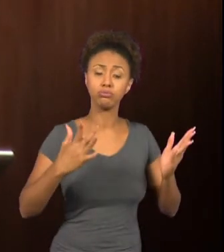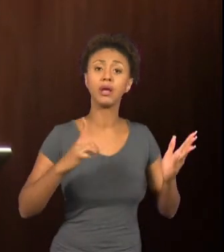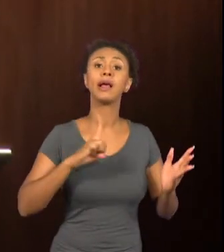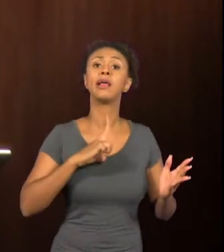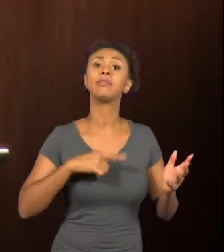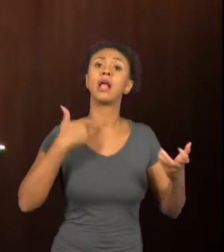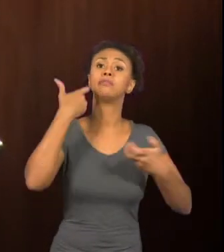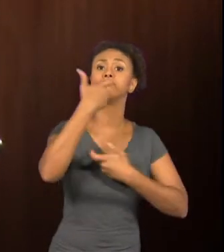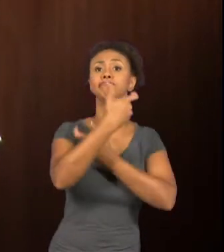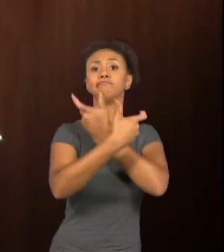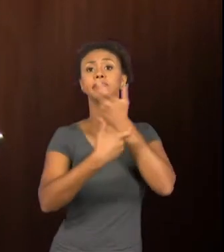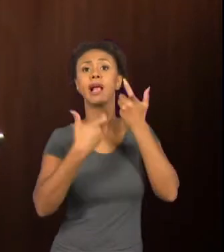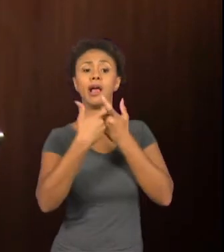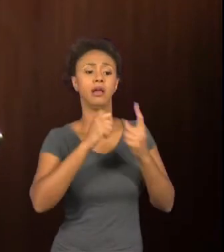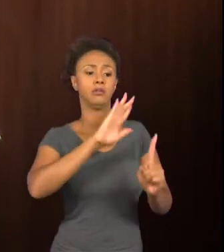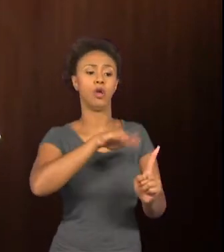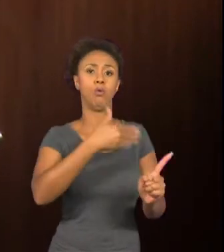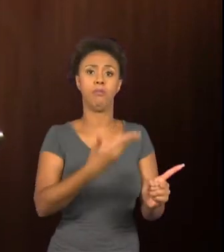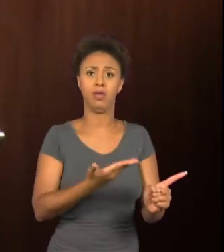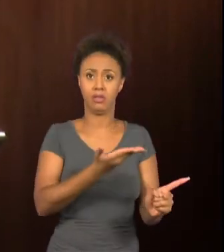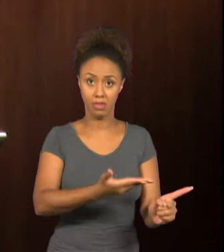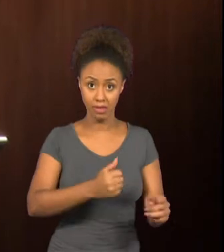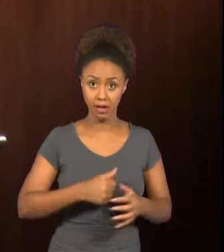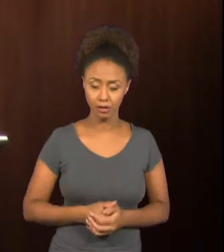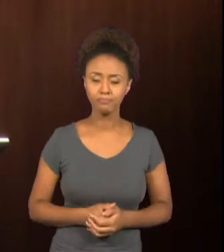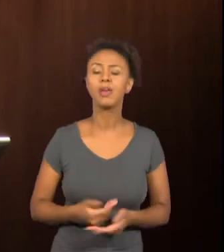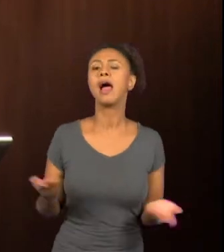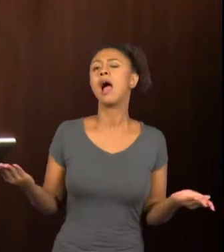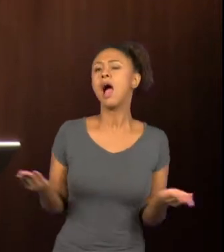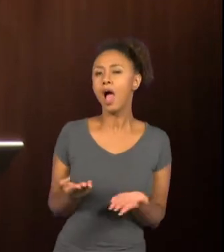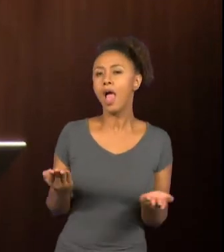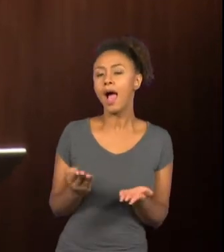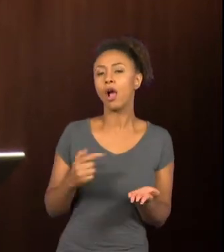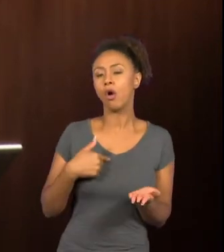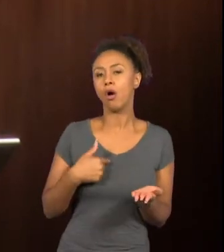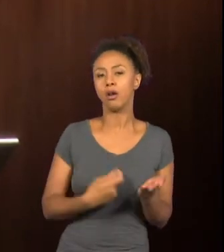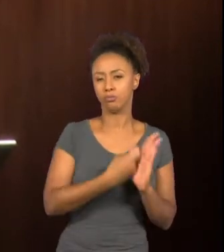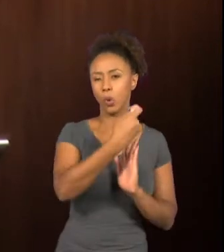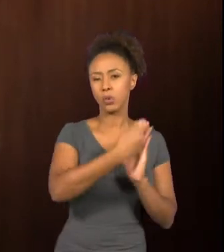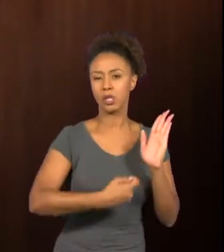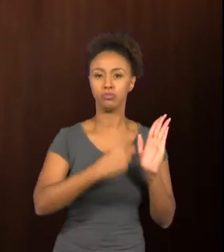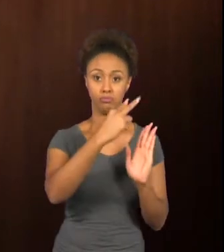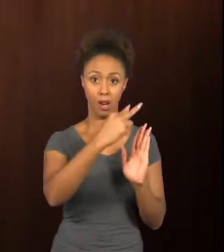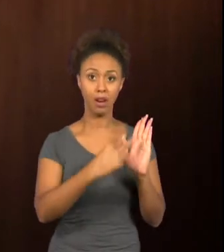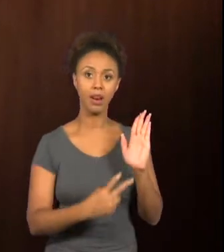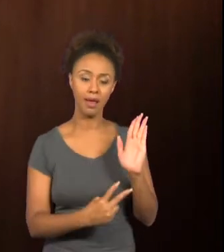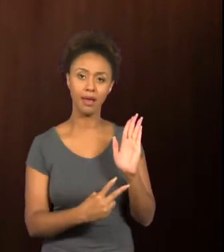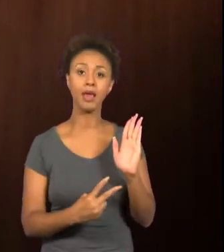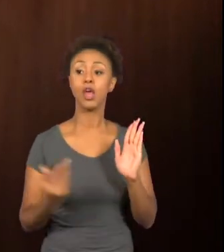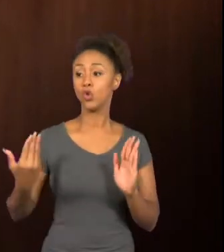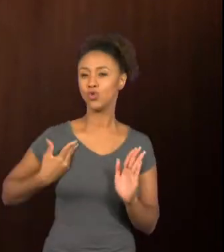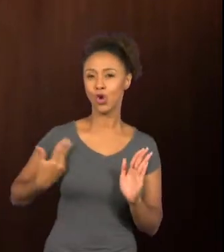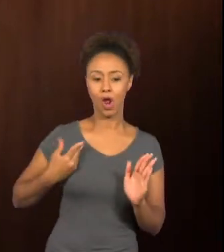DESSA CENA EM QUE ESSES COMPANHEIROS DO LAVRADOR MORTO DIZEM O SEGUINTE: